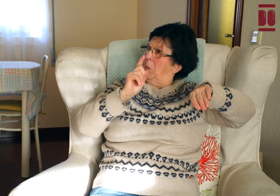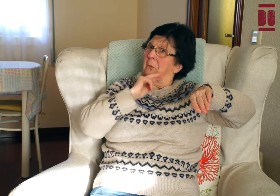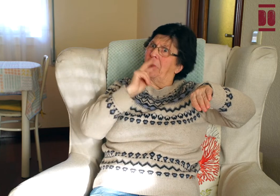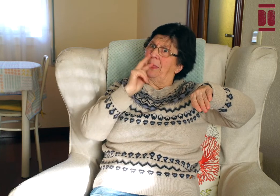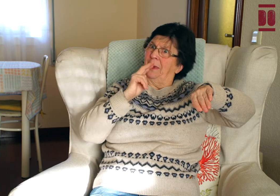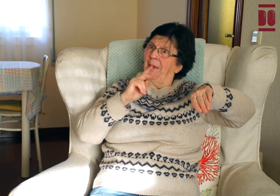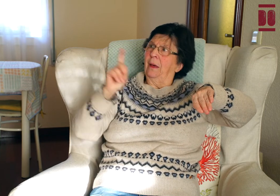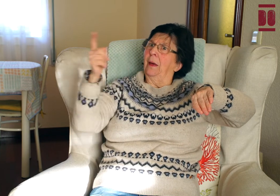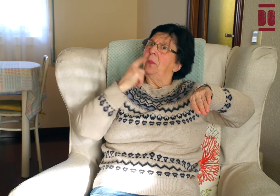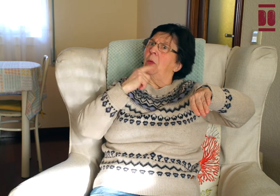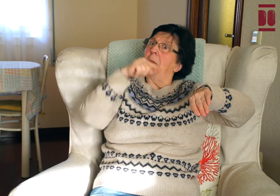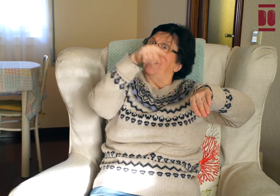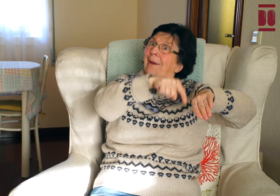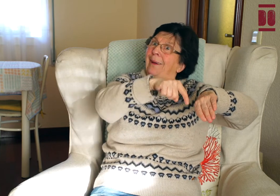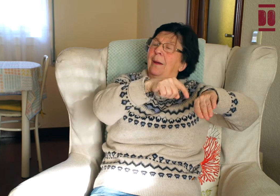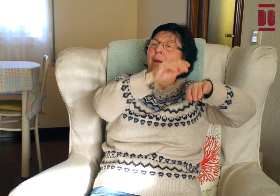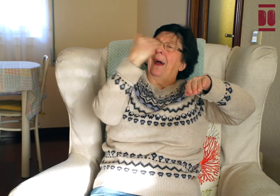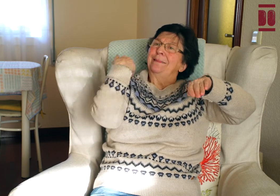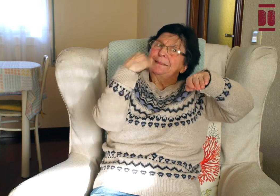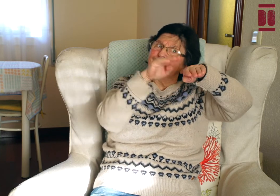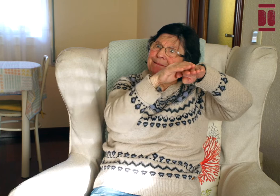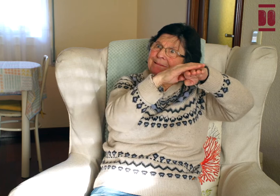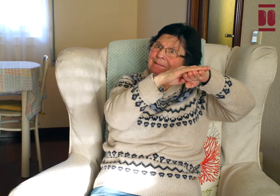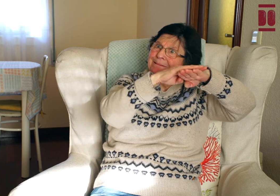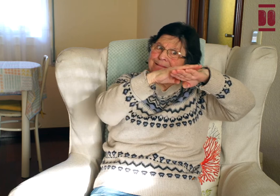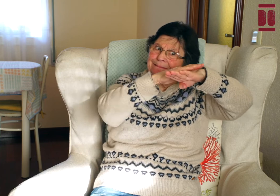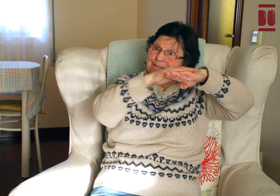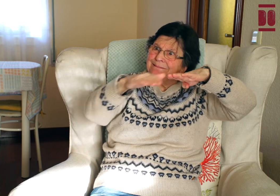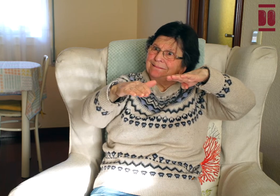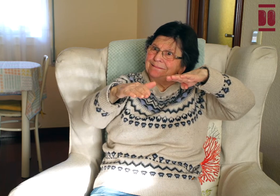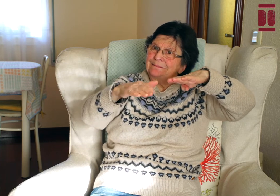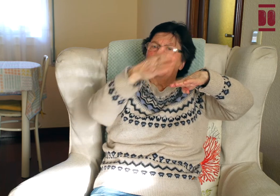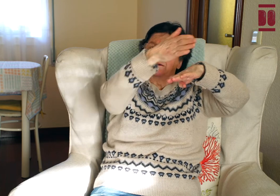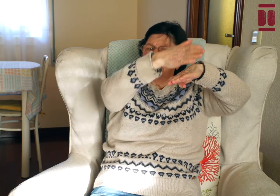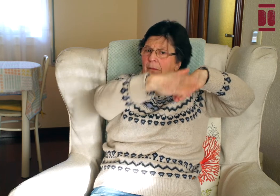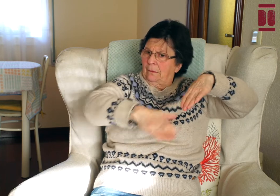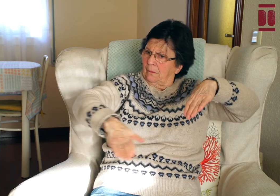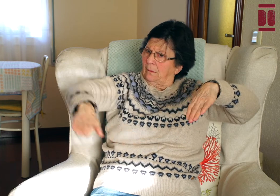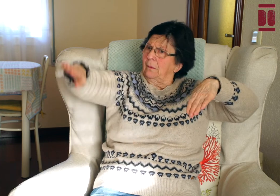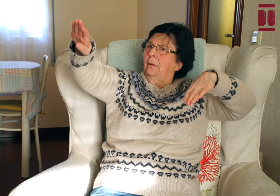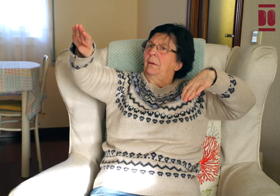Y le explicó que habían saltado trozos de terreno a todas partes